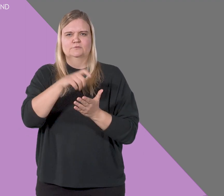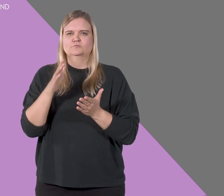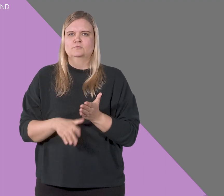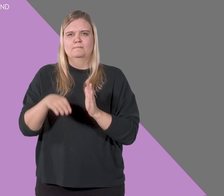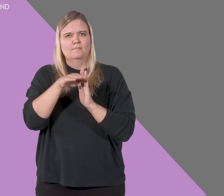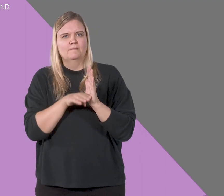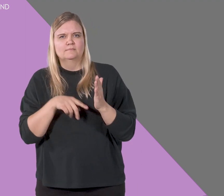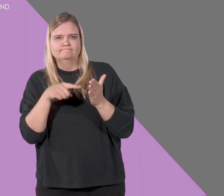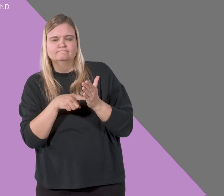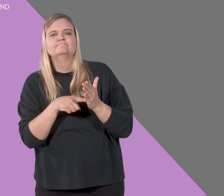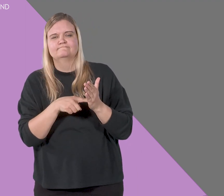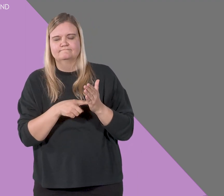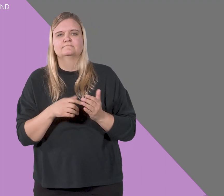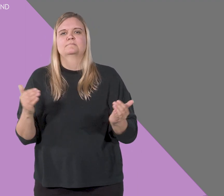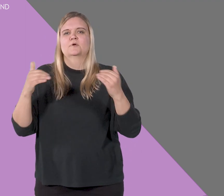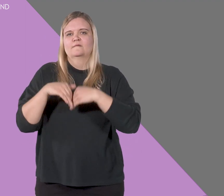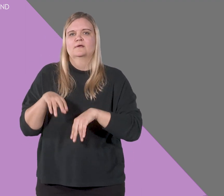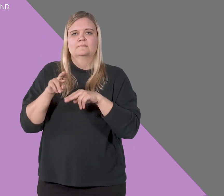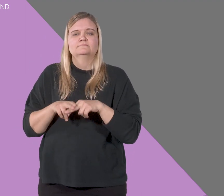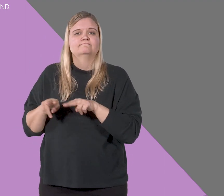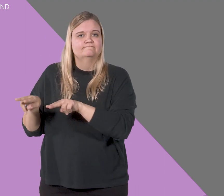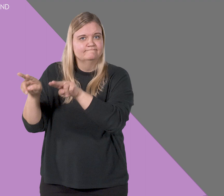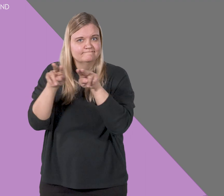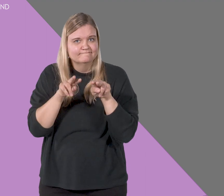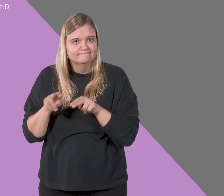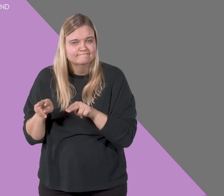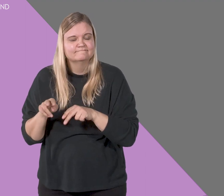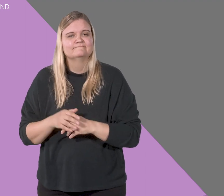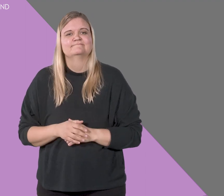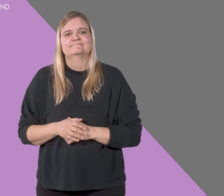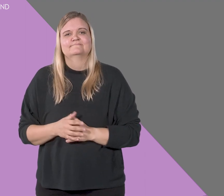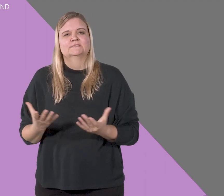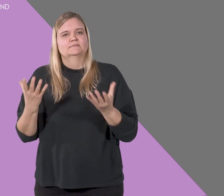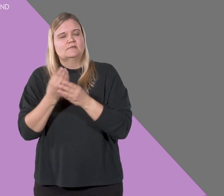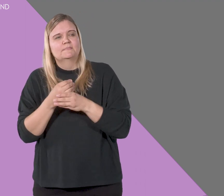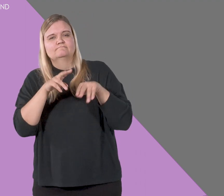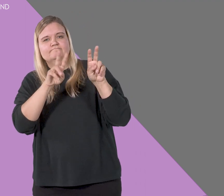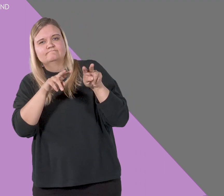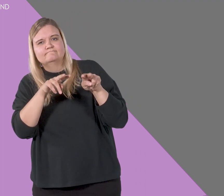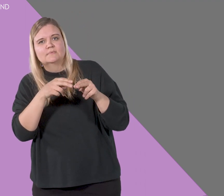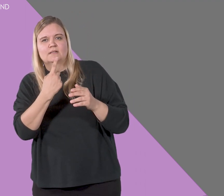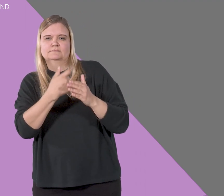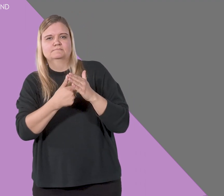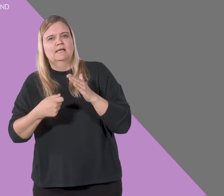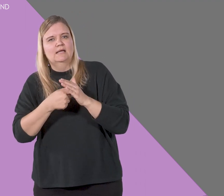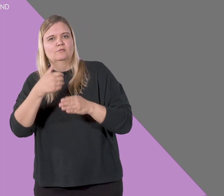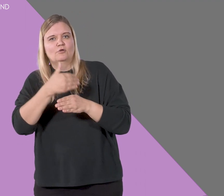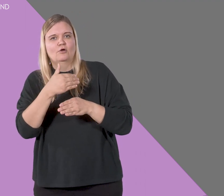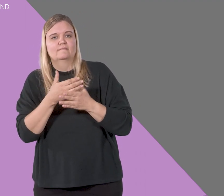På programmet på träffen i Borgå stod en rundvandring på begravningsplatsen, - varefter sällskapet samlades för att titta på en inspelning -